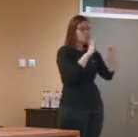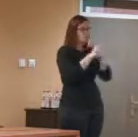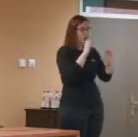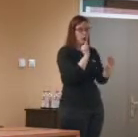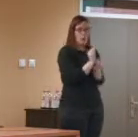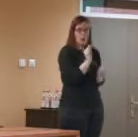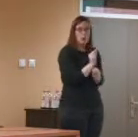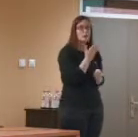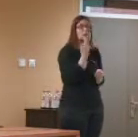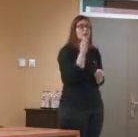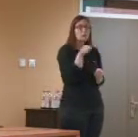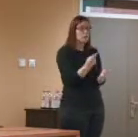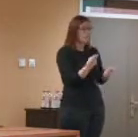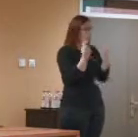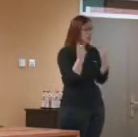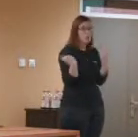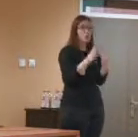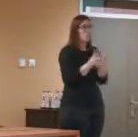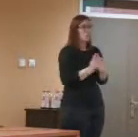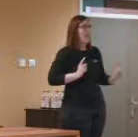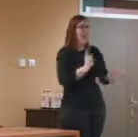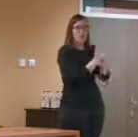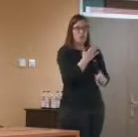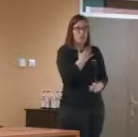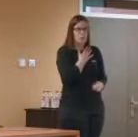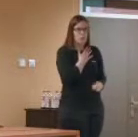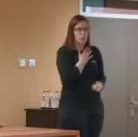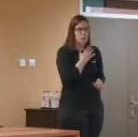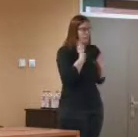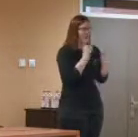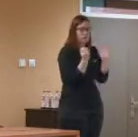por el aro era un enemigo, estaba poscrito. Y esto lo hiciero maravillosamente.